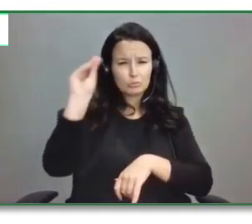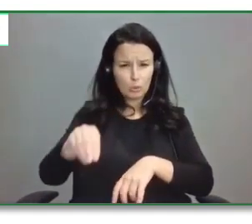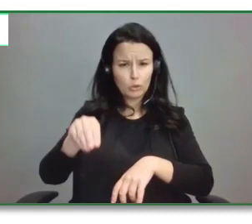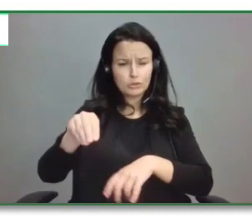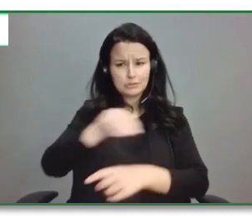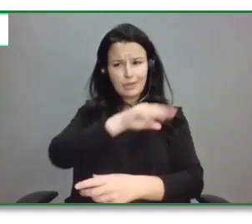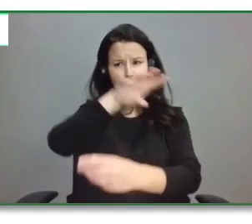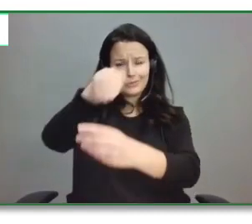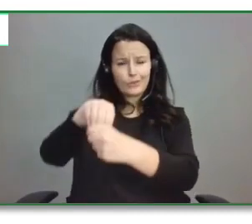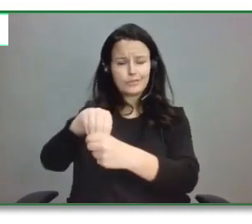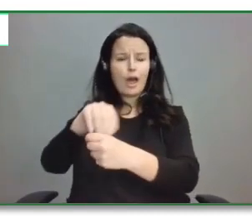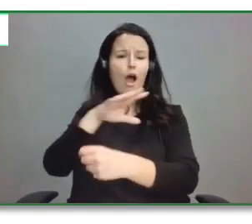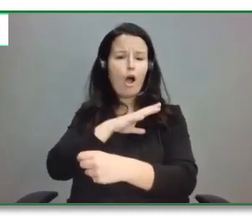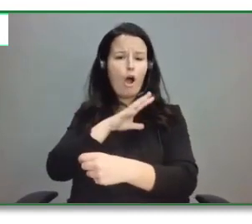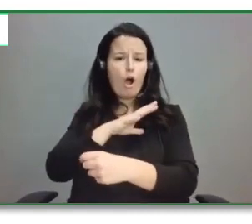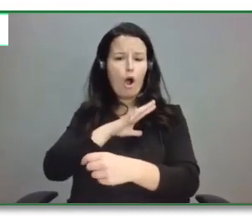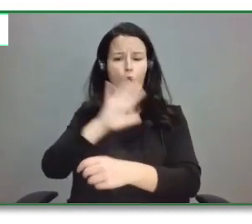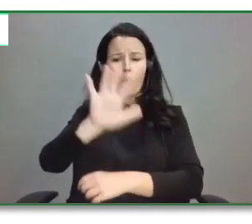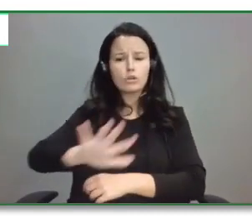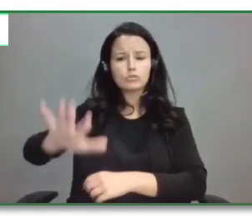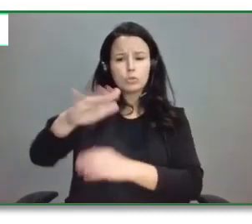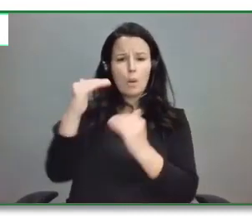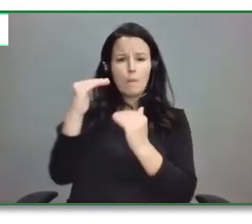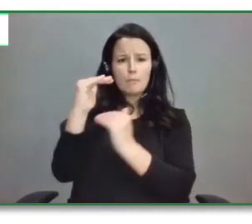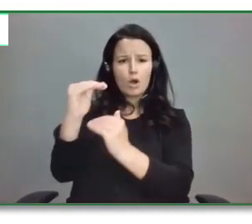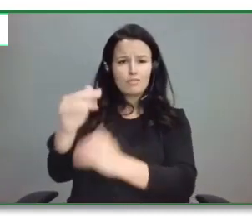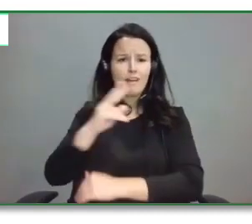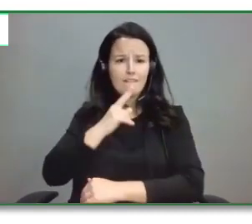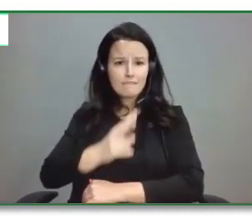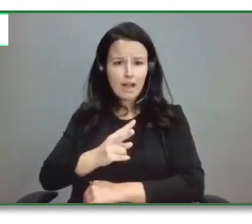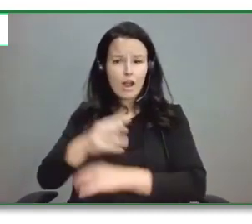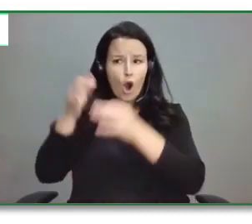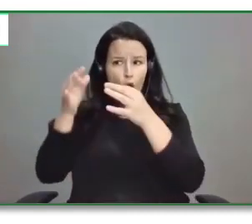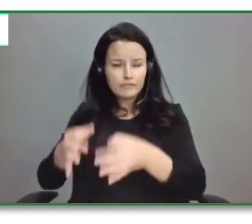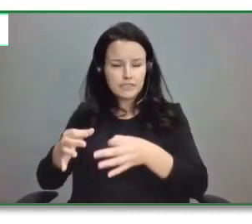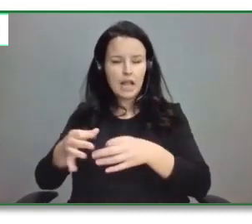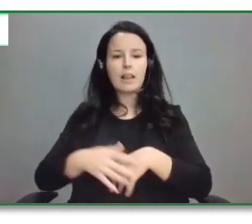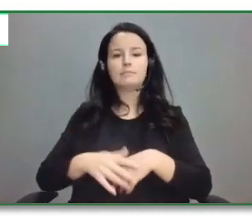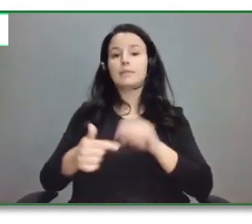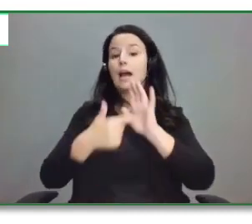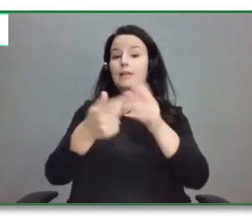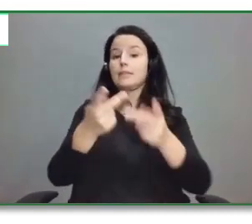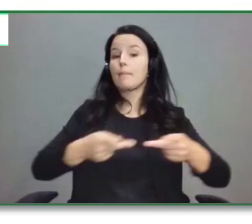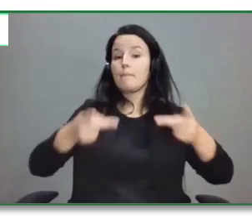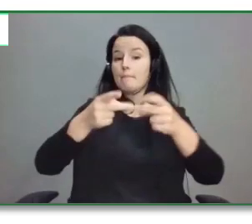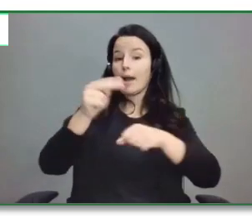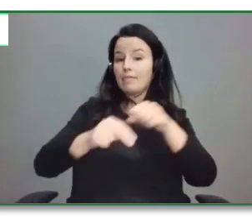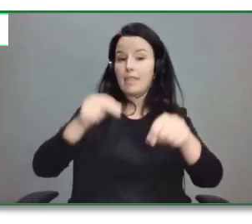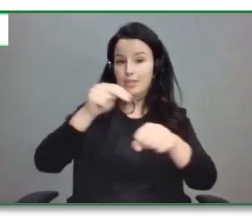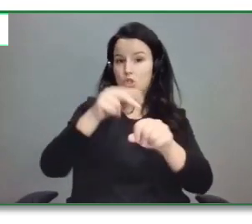de zone protégées officielle parmi celle-ci les parcs nationaux sont l'une